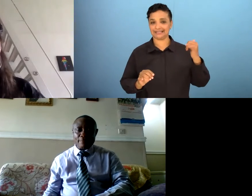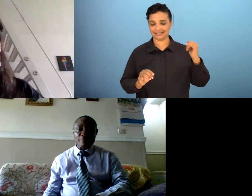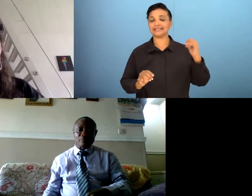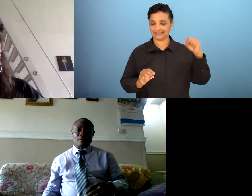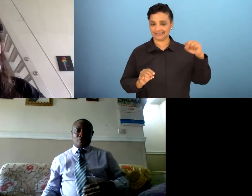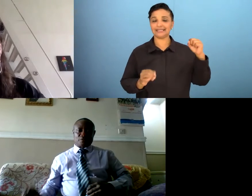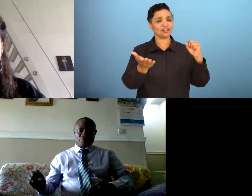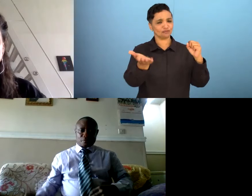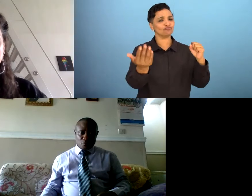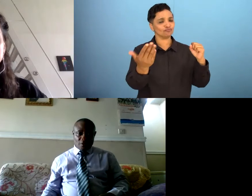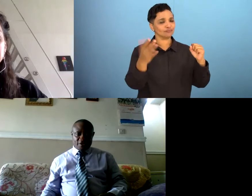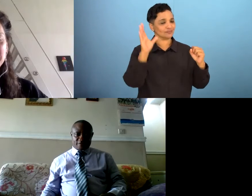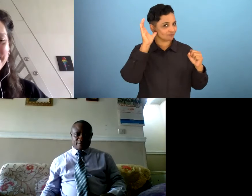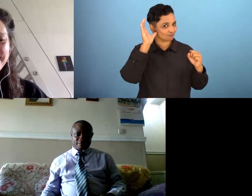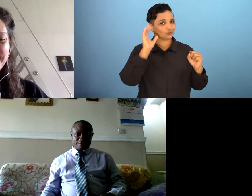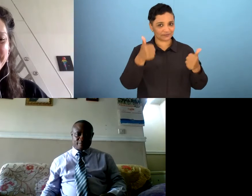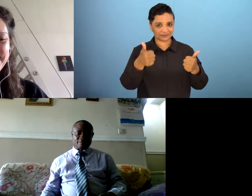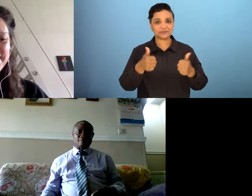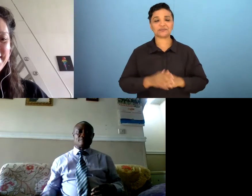¿Me estas escuchando?